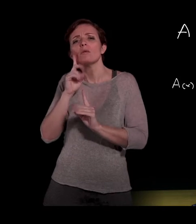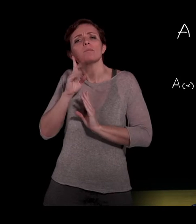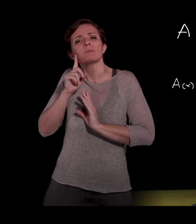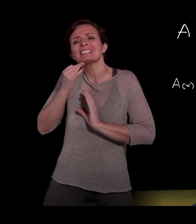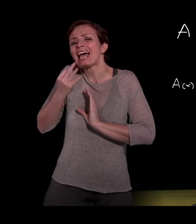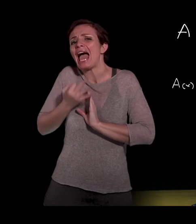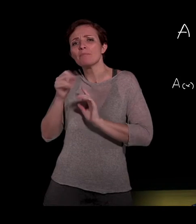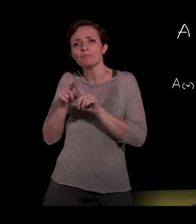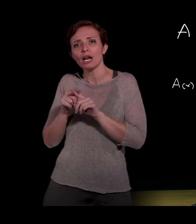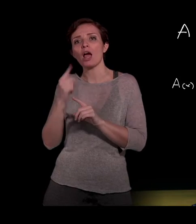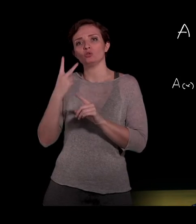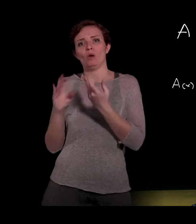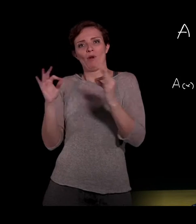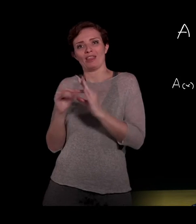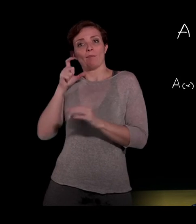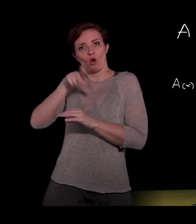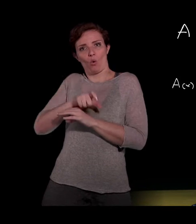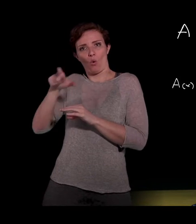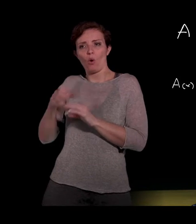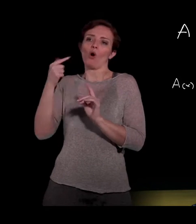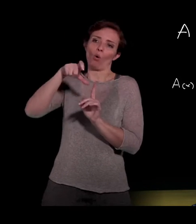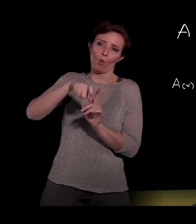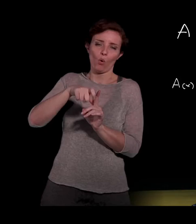Q generalmente di x e R di x,